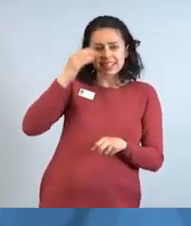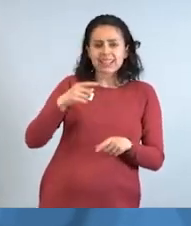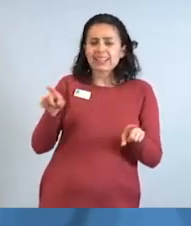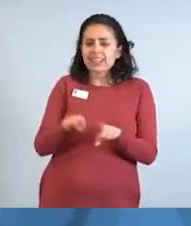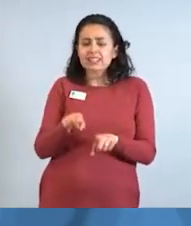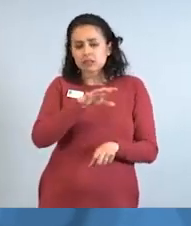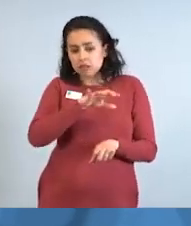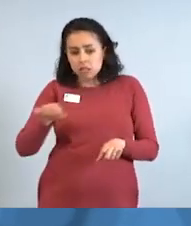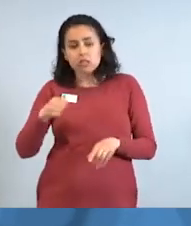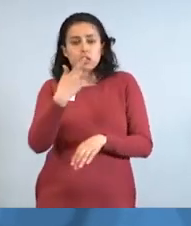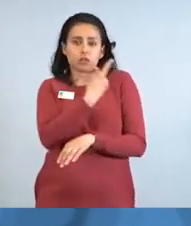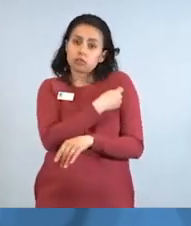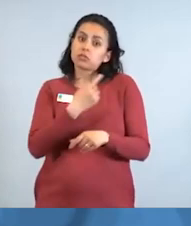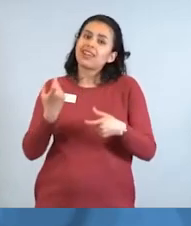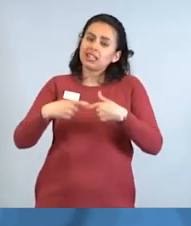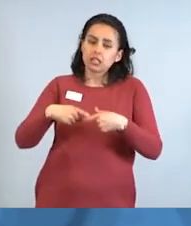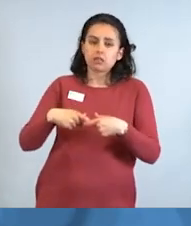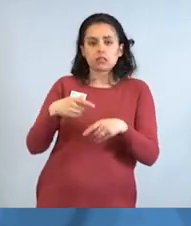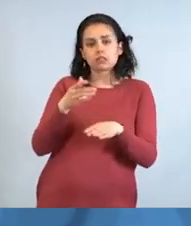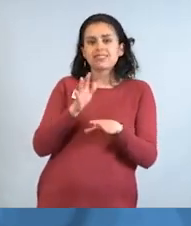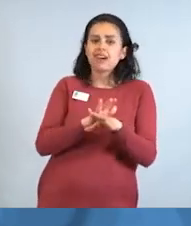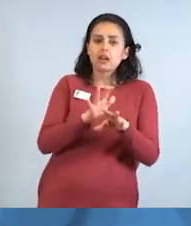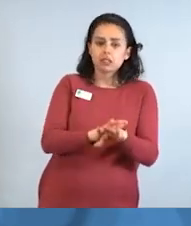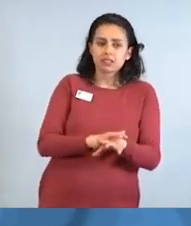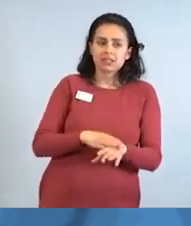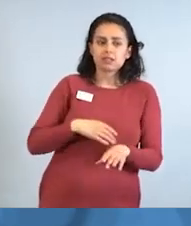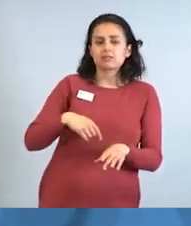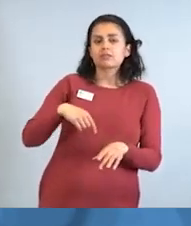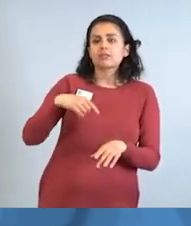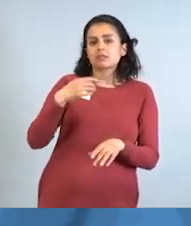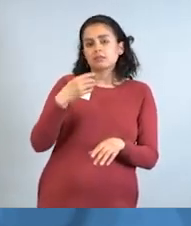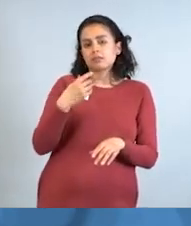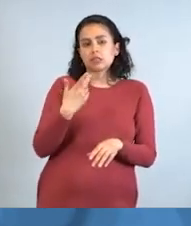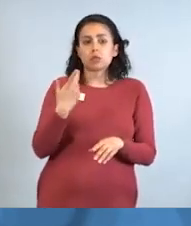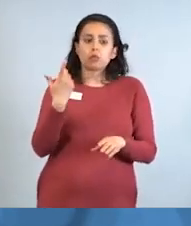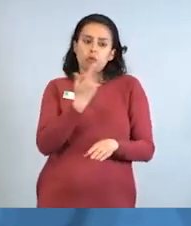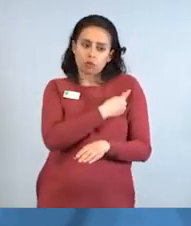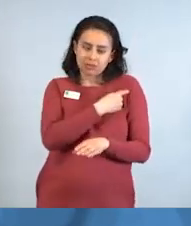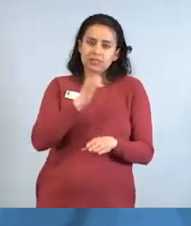haitat esiintyvät ensimmäisen kahden kuukauden aikana rokotteen saamisen jälkeen.